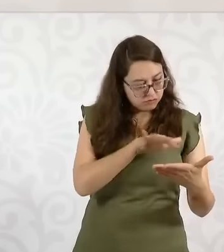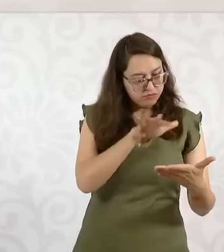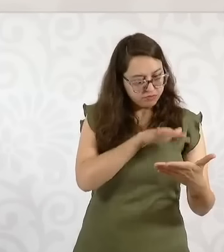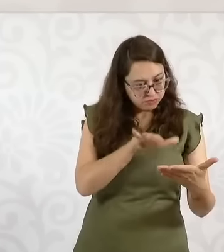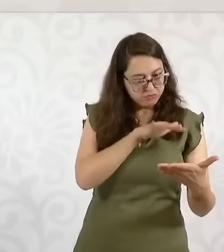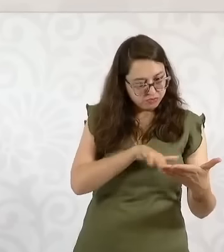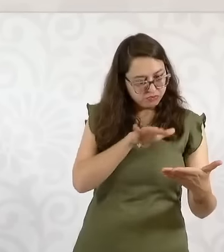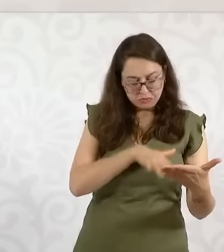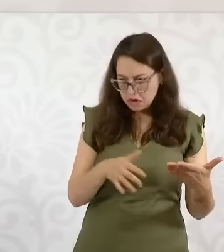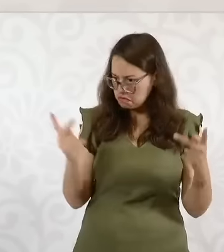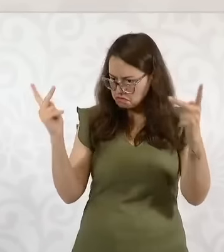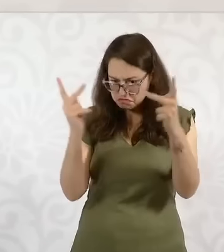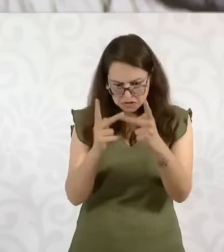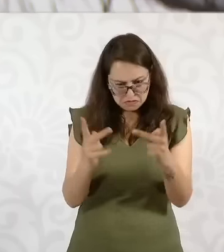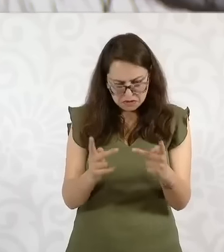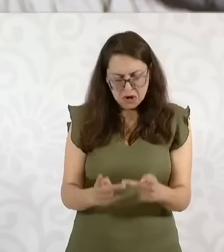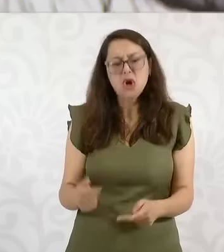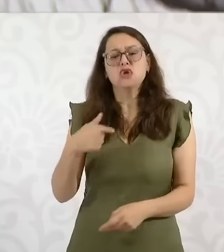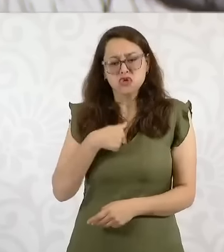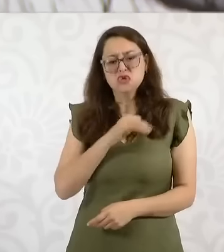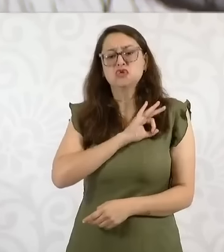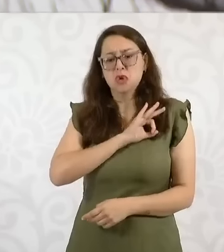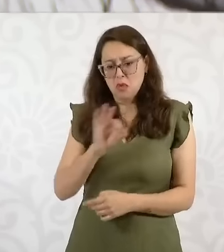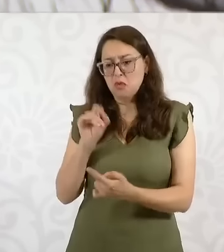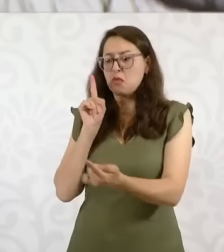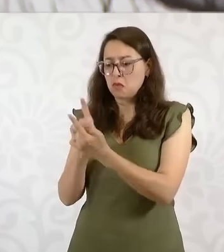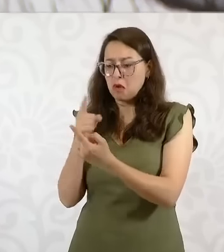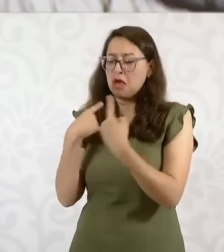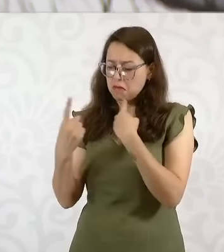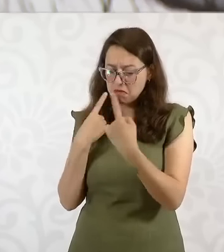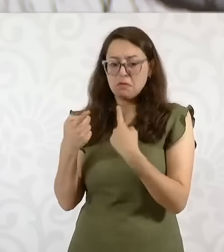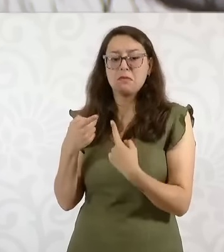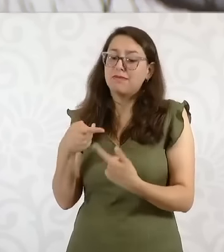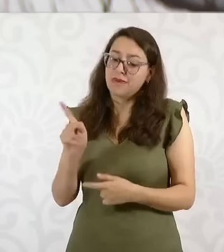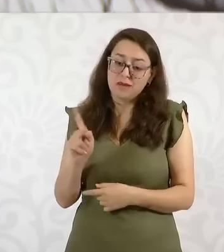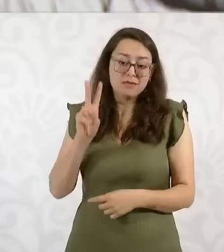Entonces se puede hablar con ella, pero sí hay diferencias en varios temas que tienen